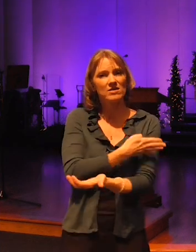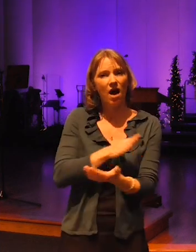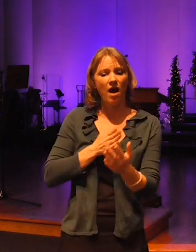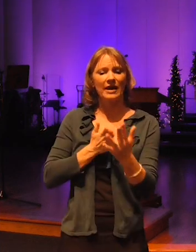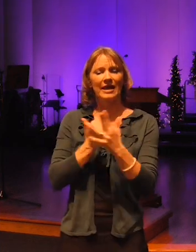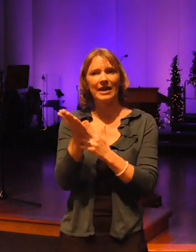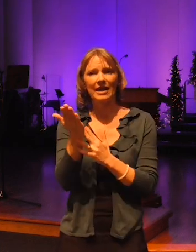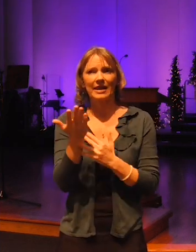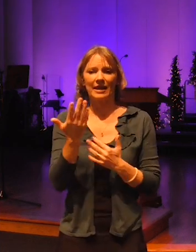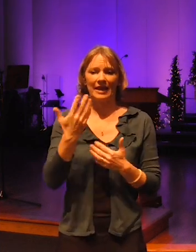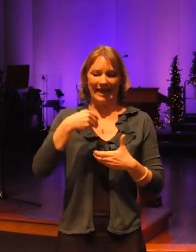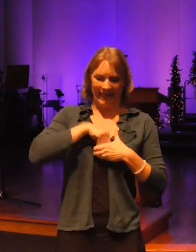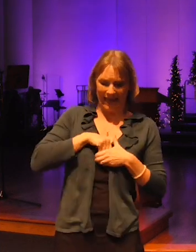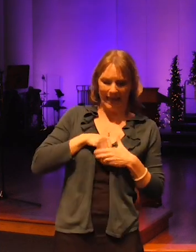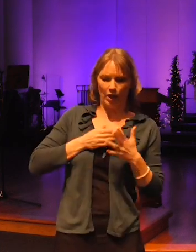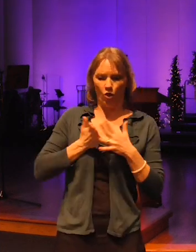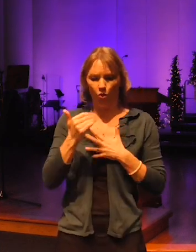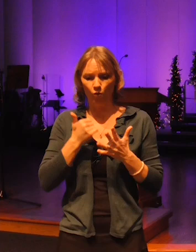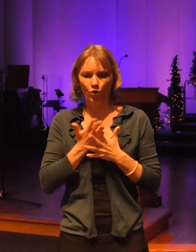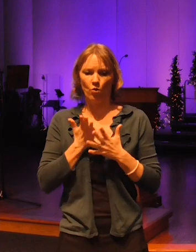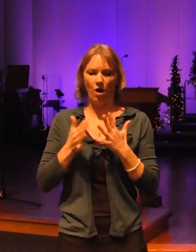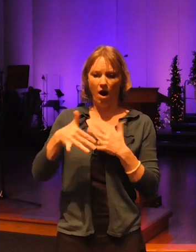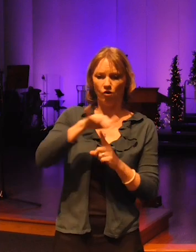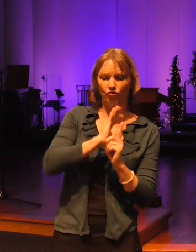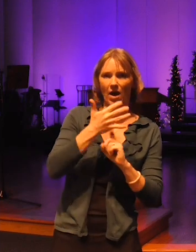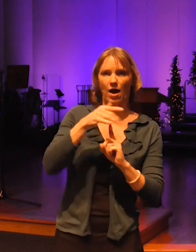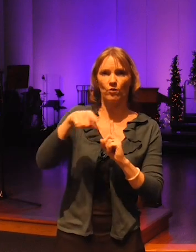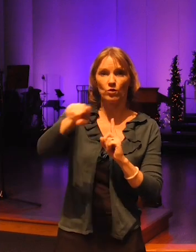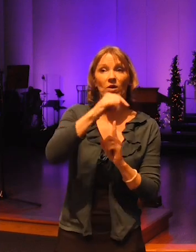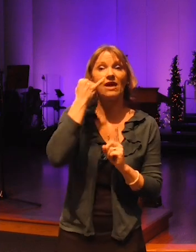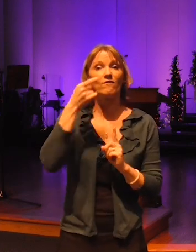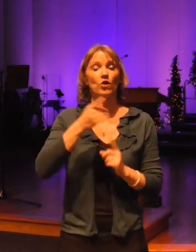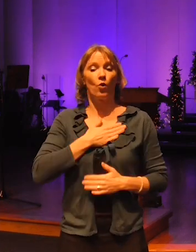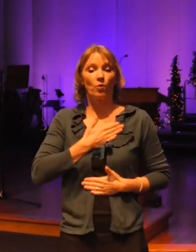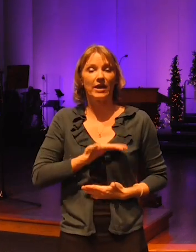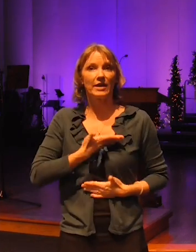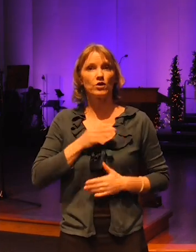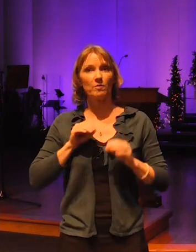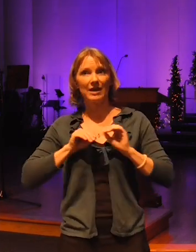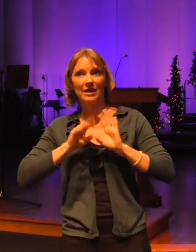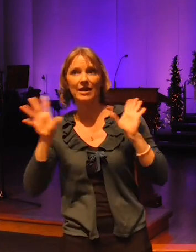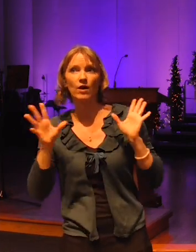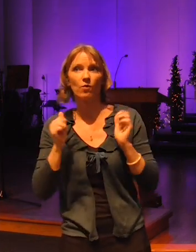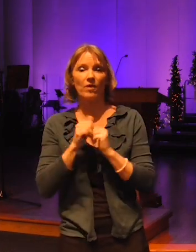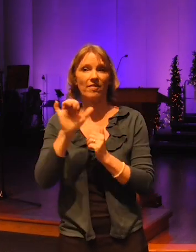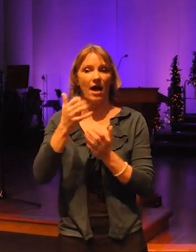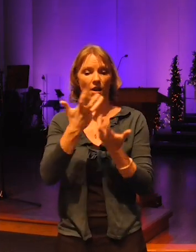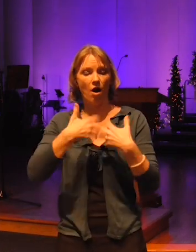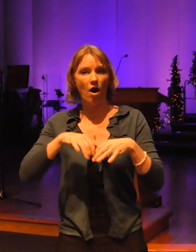capaz, si estás dispuesta a ser transparente ante sus daños, a afianzarse y crear